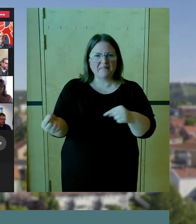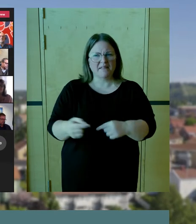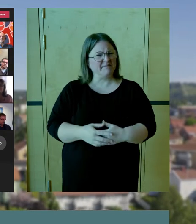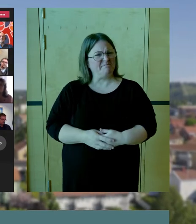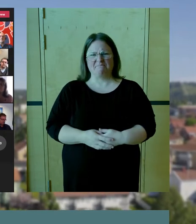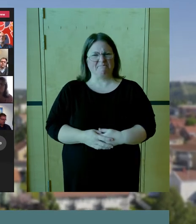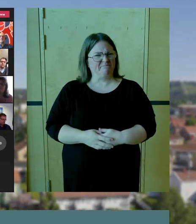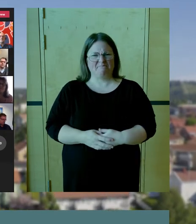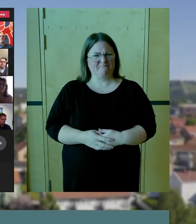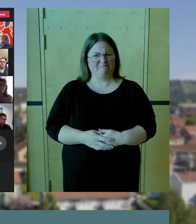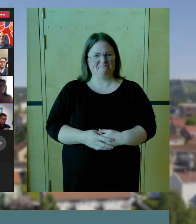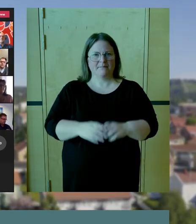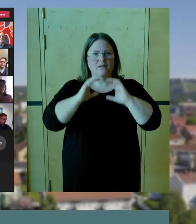Vad händer in sig hos privata